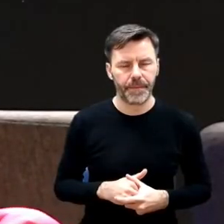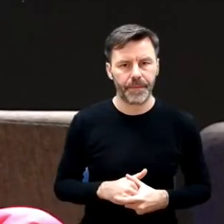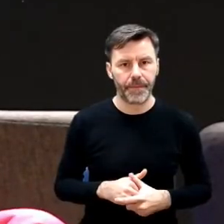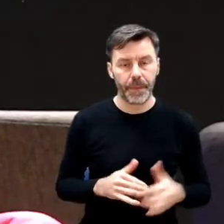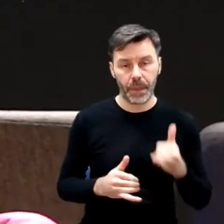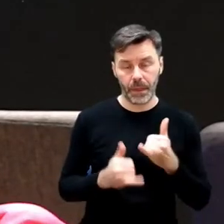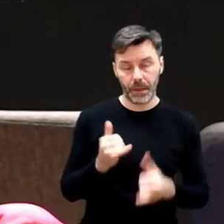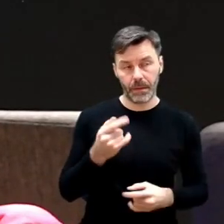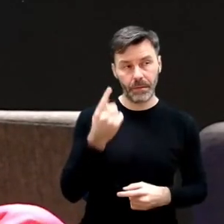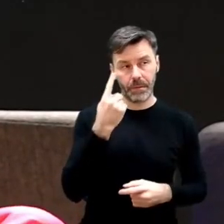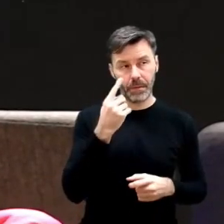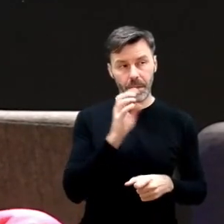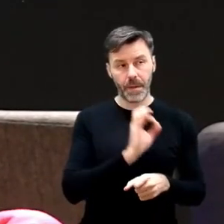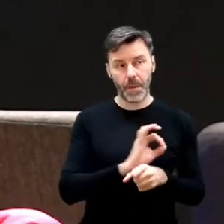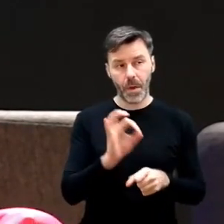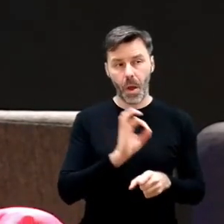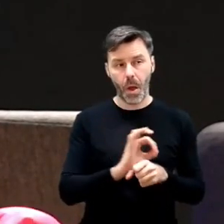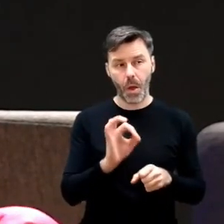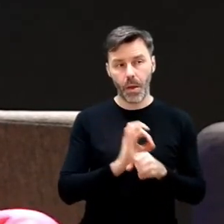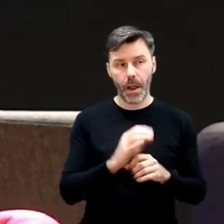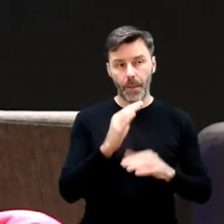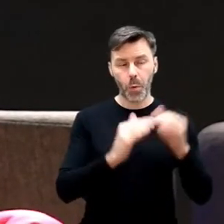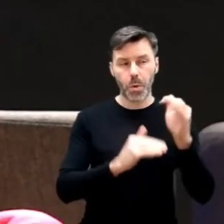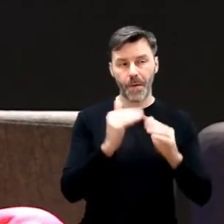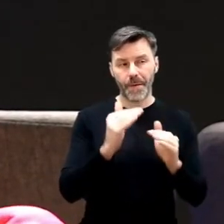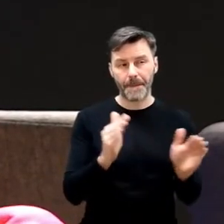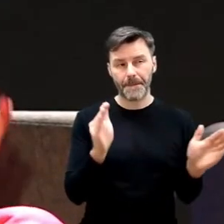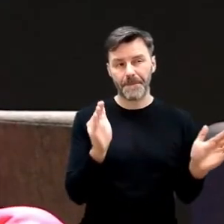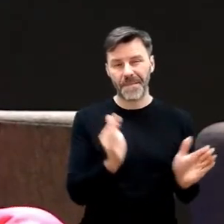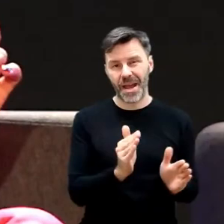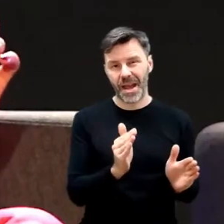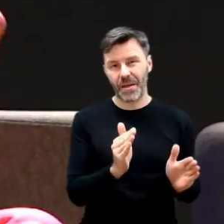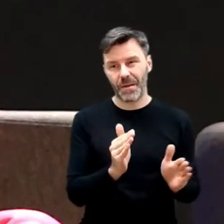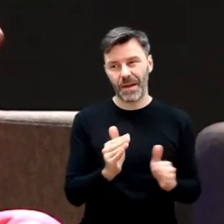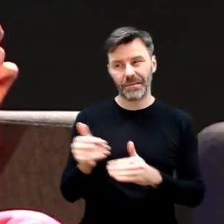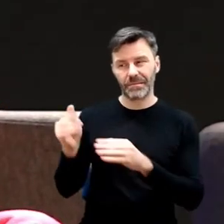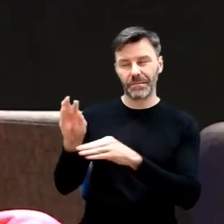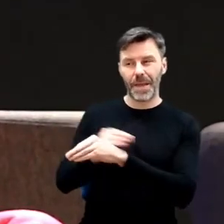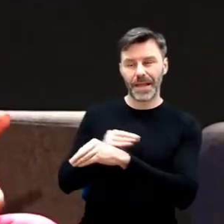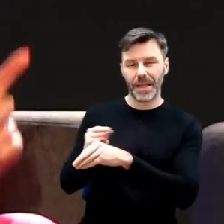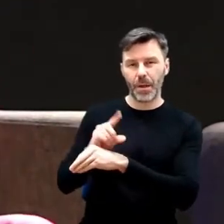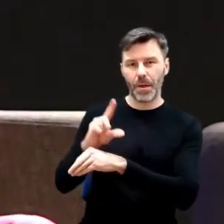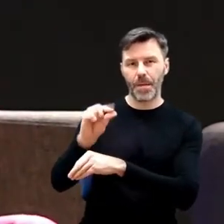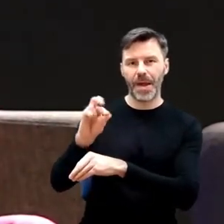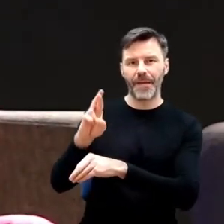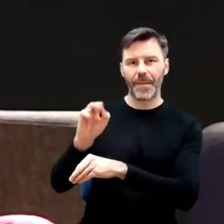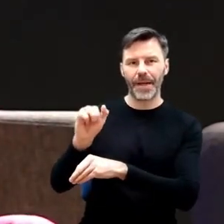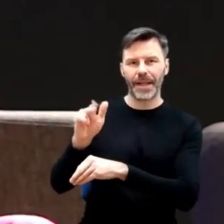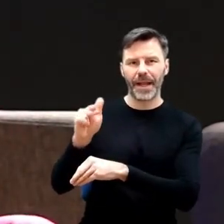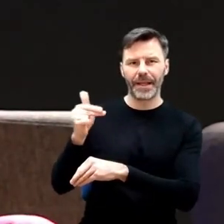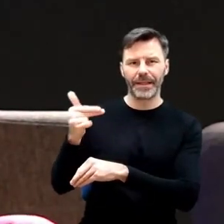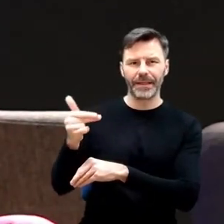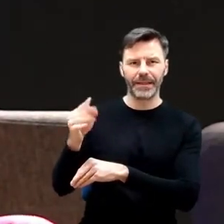to prefabrykacja niekoniecznie będzie tutaj atrakcyjna jakkolwiek, pamiętajmy też, że nie zawsze, czasem są takie